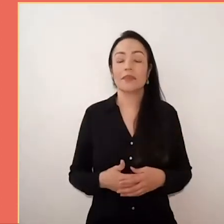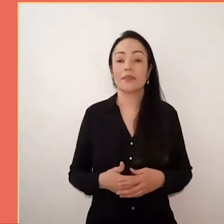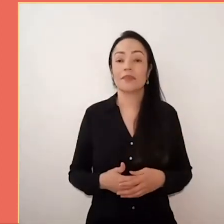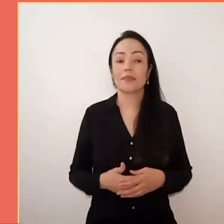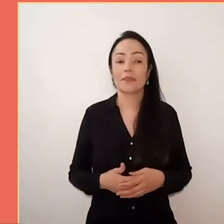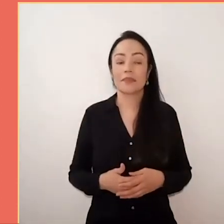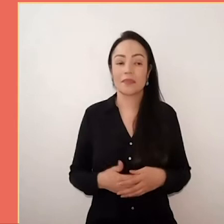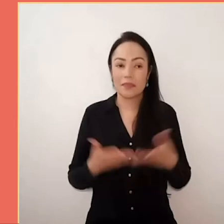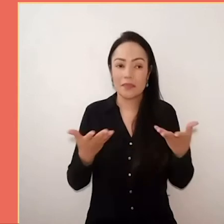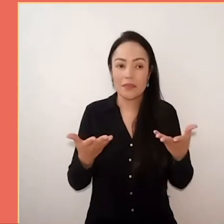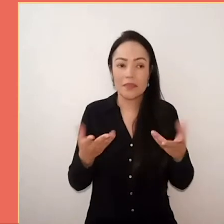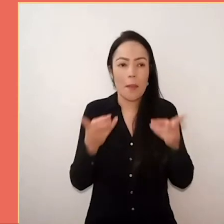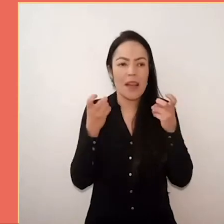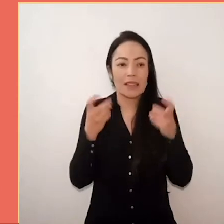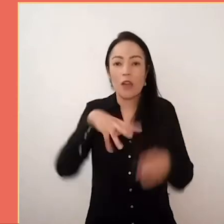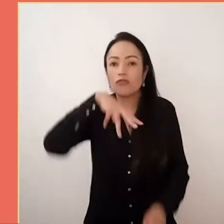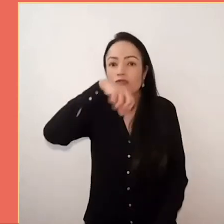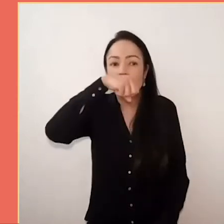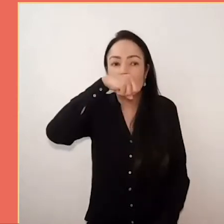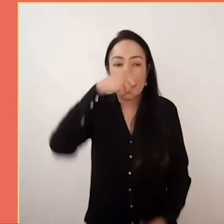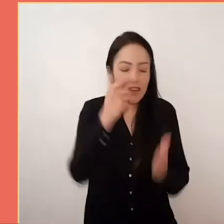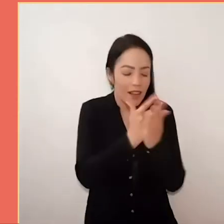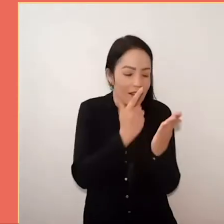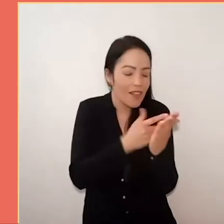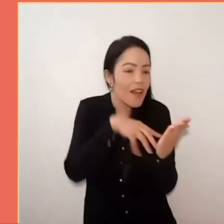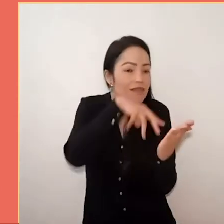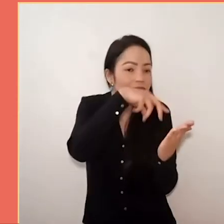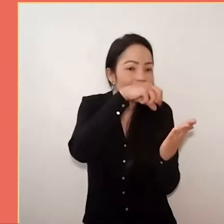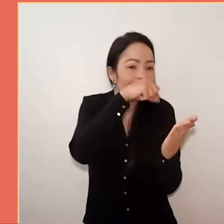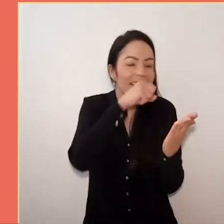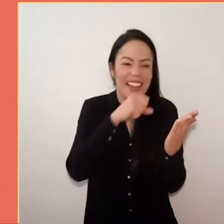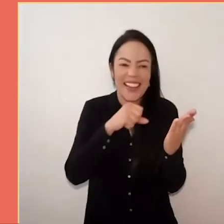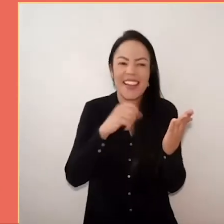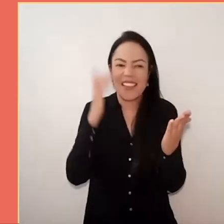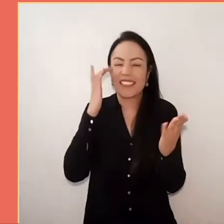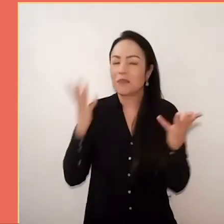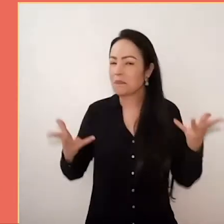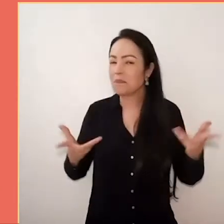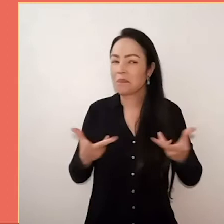percebe o cheiro a partir da literatura. Acho maravilhoso isso, você chega ao Brasil